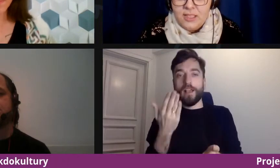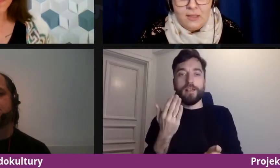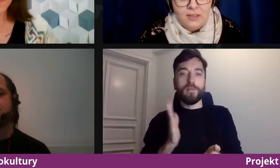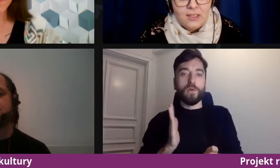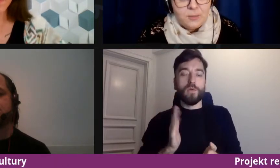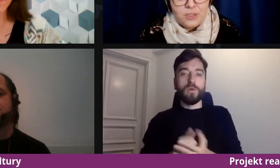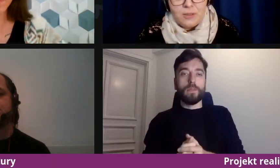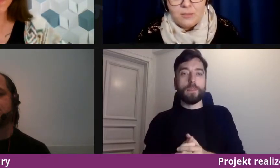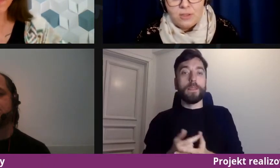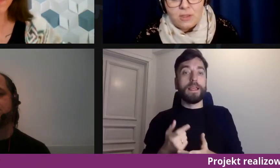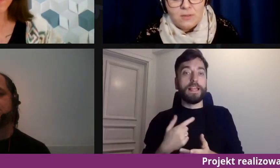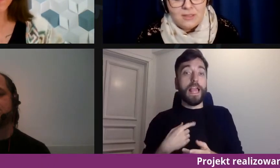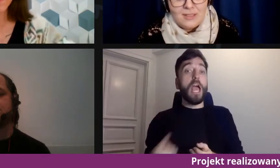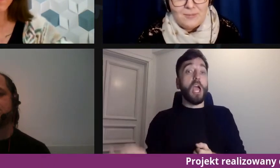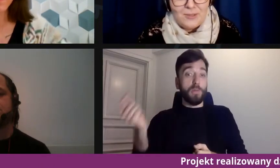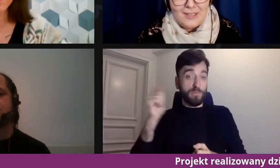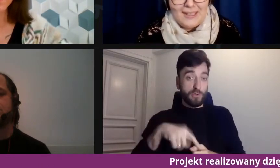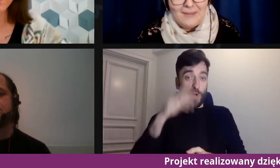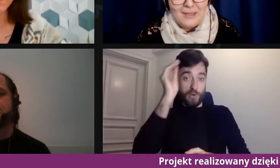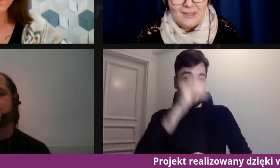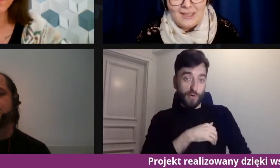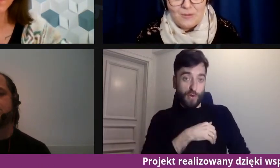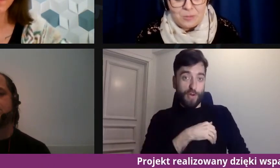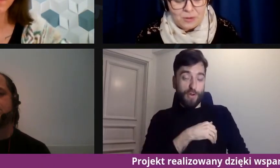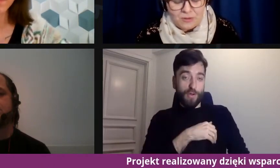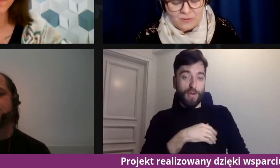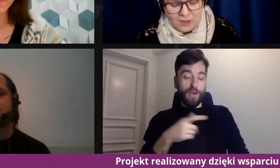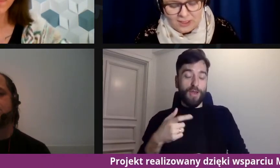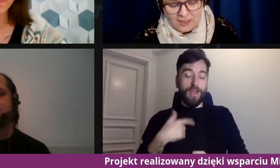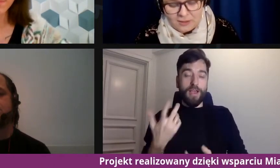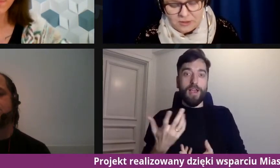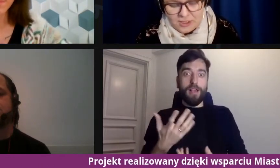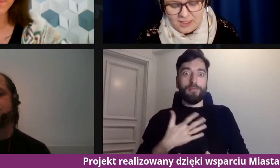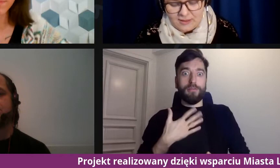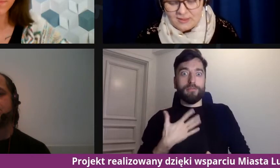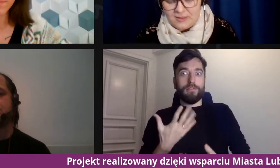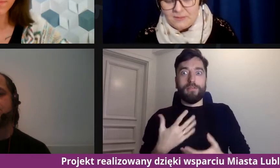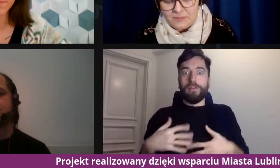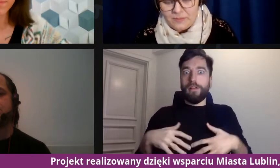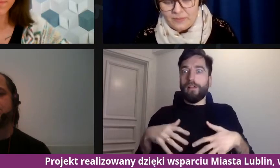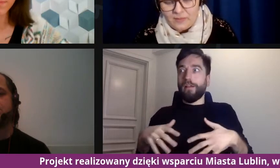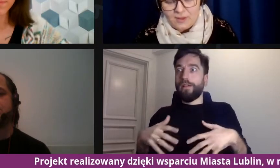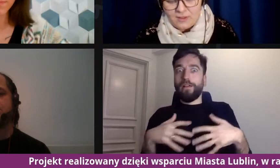Ja kiedy przyszłam do szkoły zostałam rzucona na głęboką wodę,